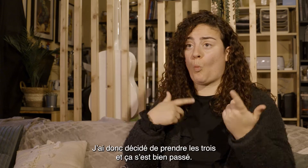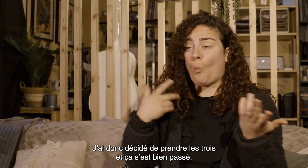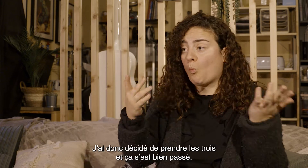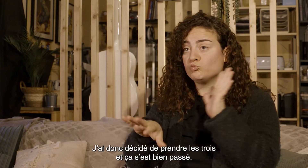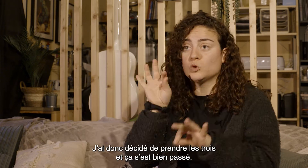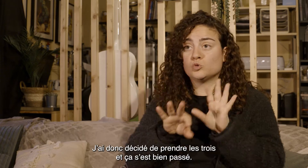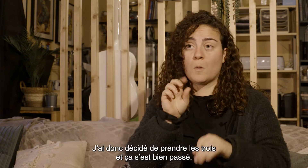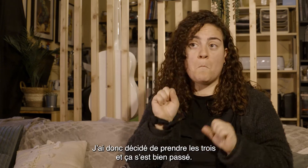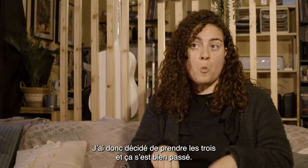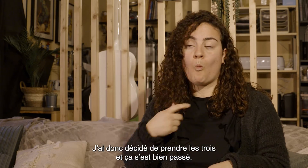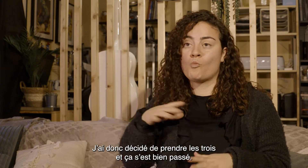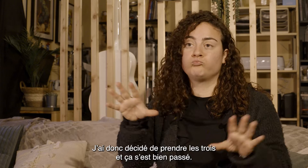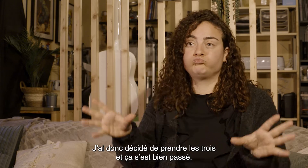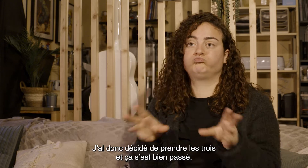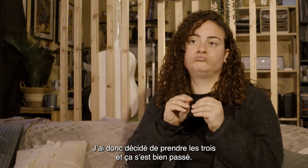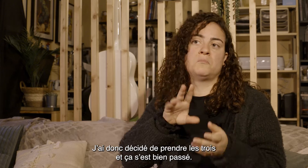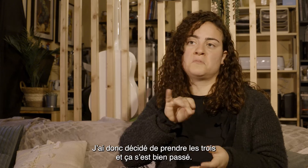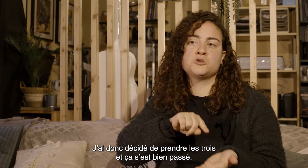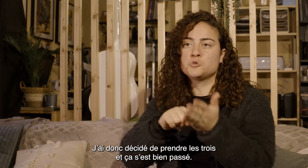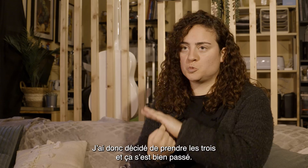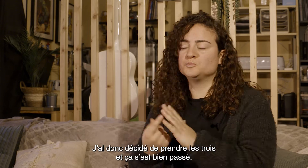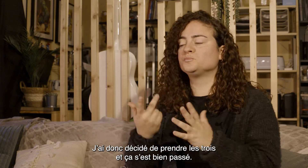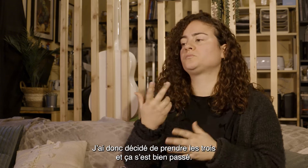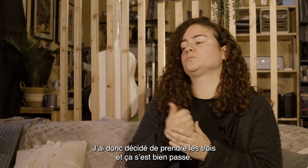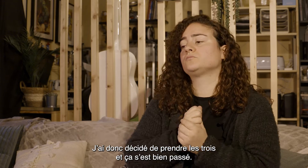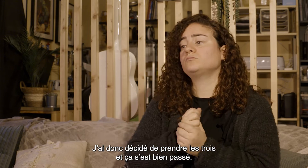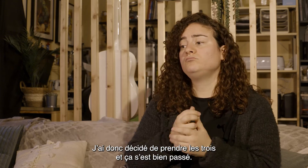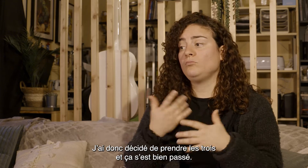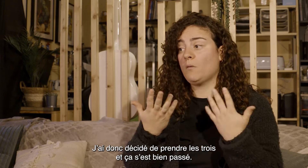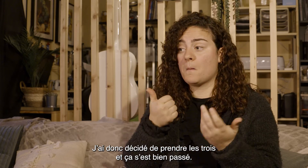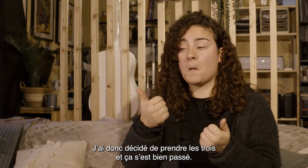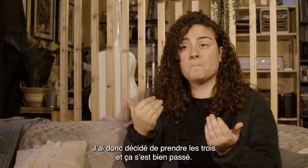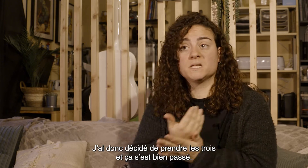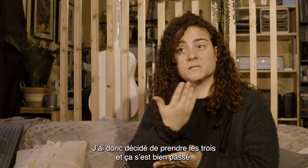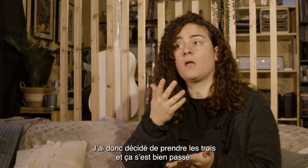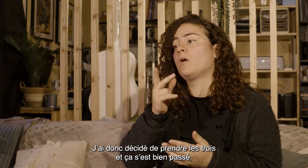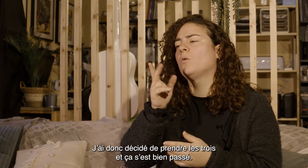J’ai donc décidé de prendre les trois et ça s’est bien passé.